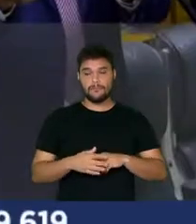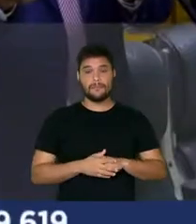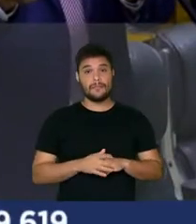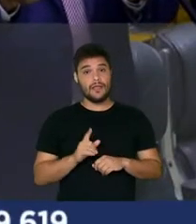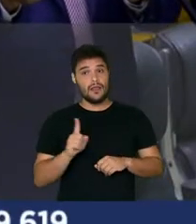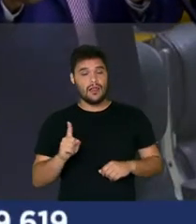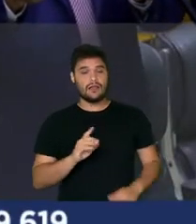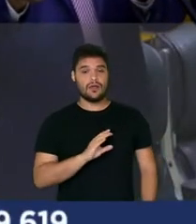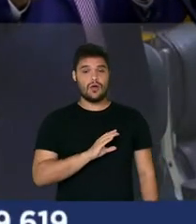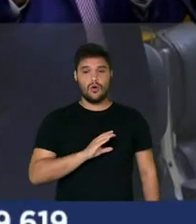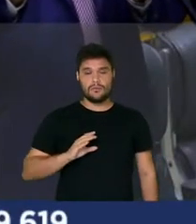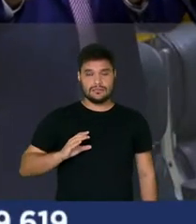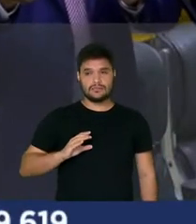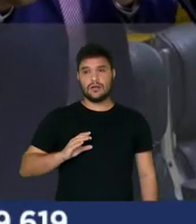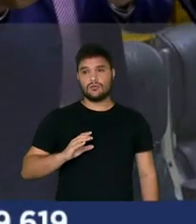PELA APROVAÇÃO DA SUBEMENDO SUBSTITUTIVA. NA COMISSÃO DE